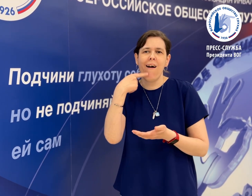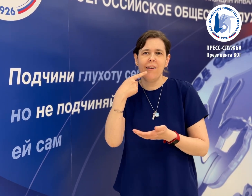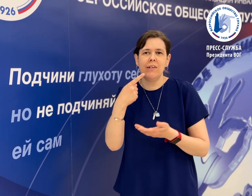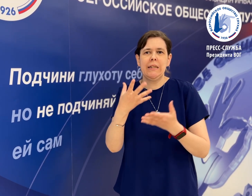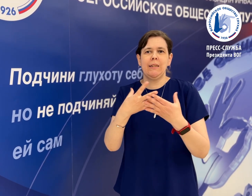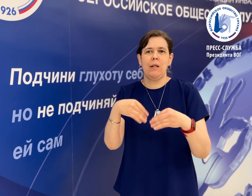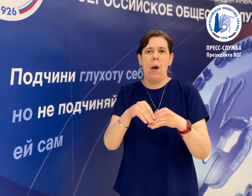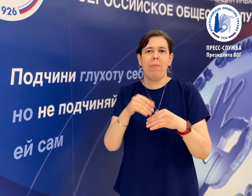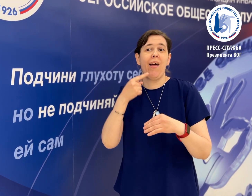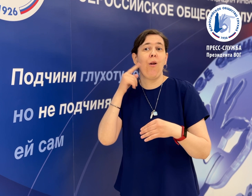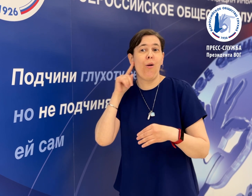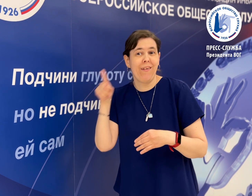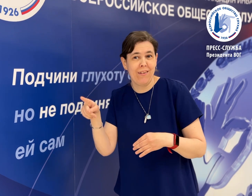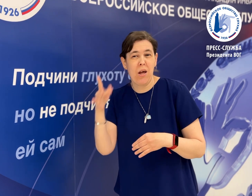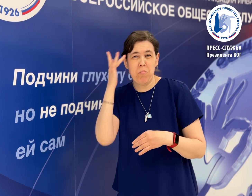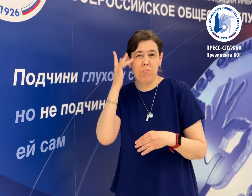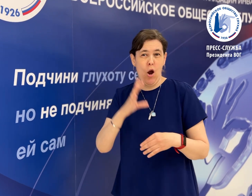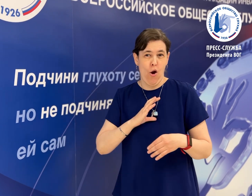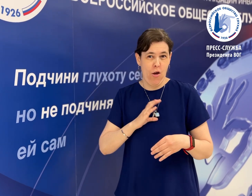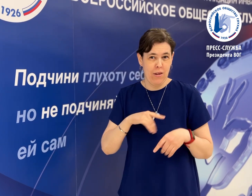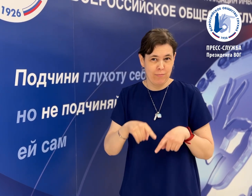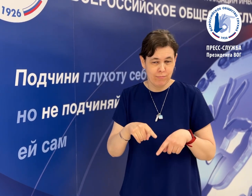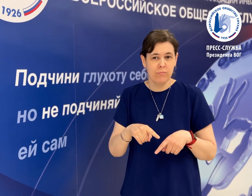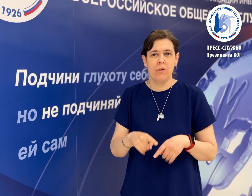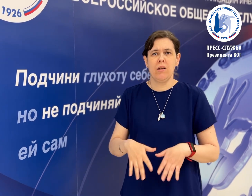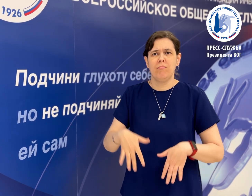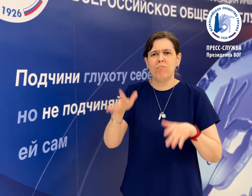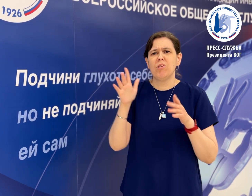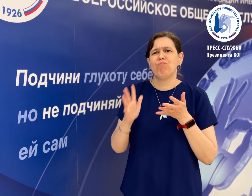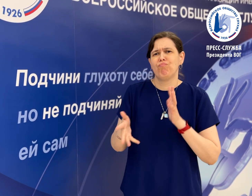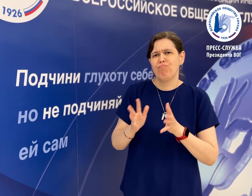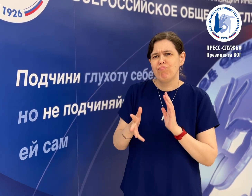В детстве знала и могла общаться на жестовом языке,